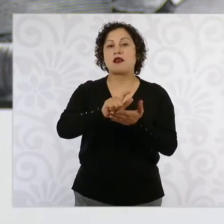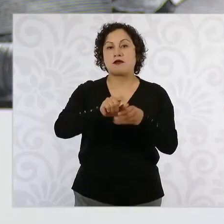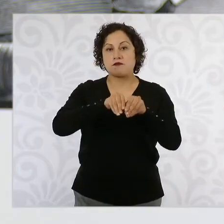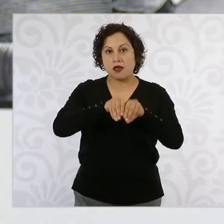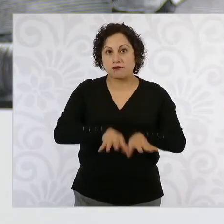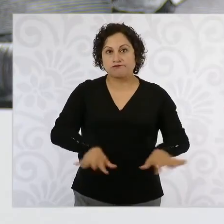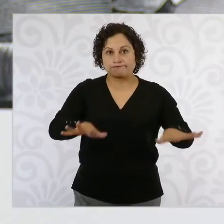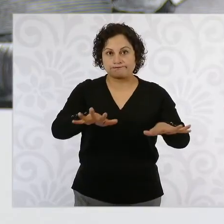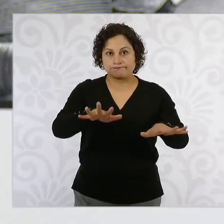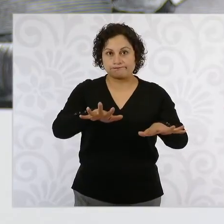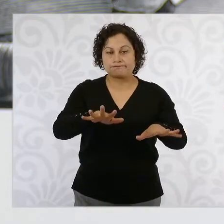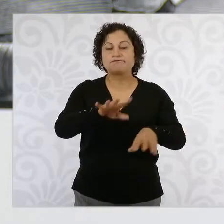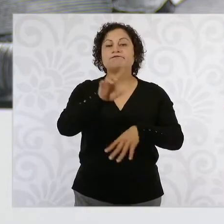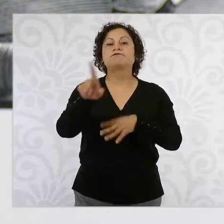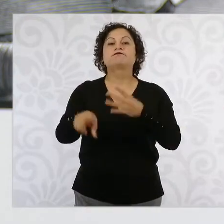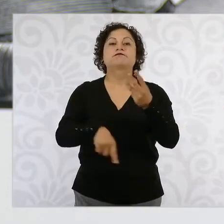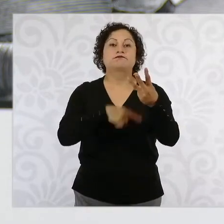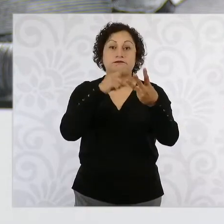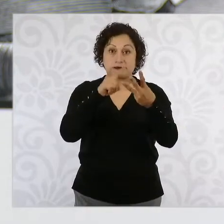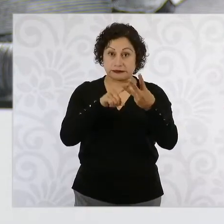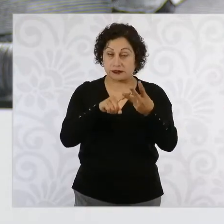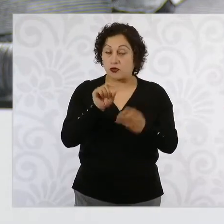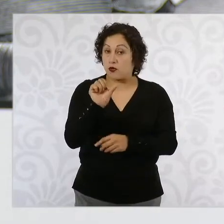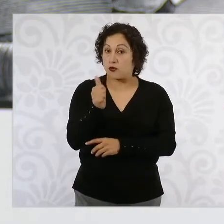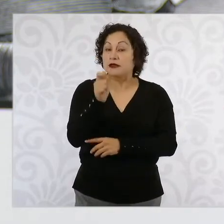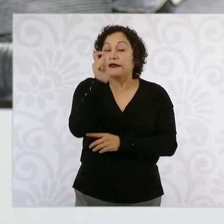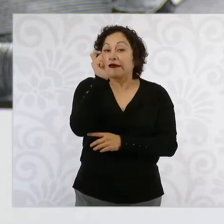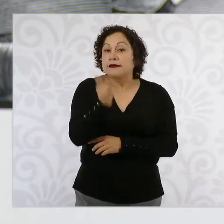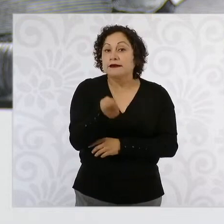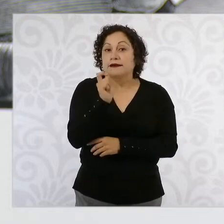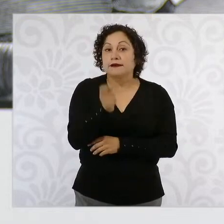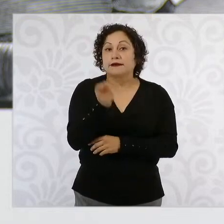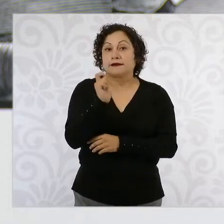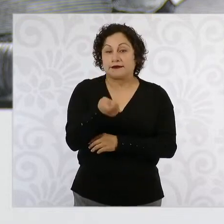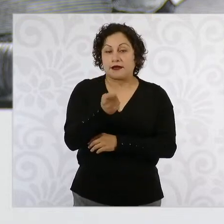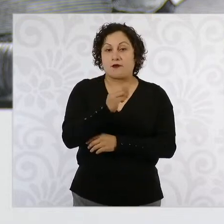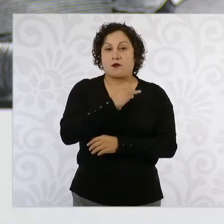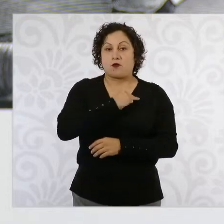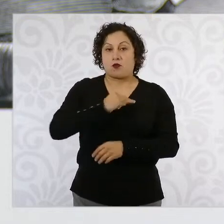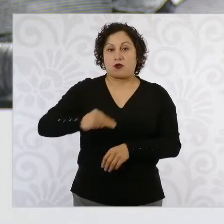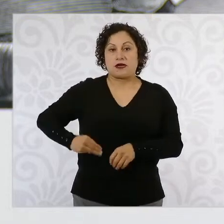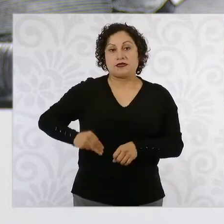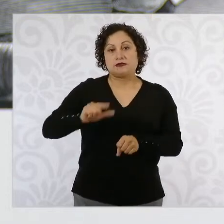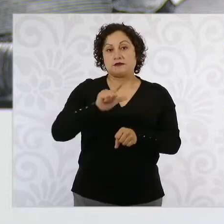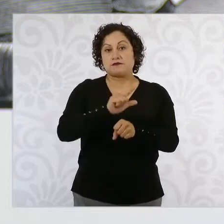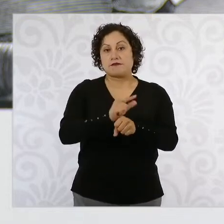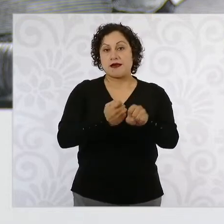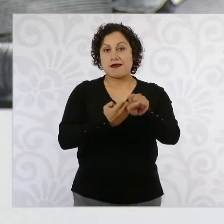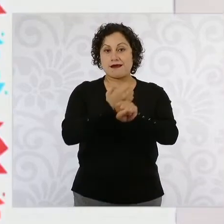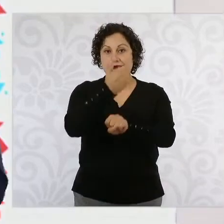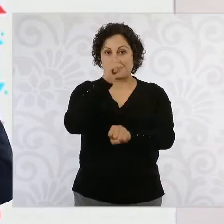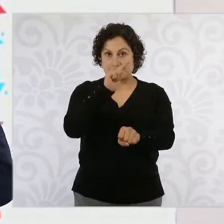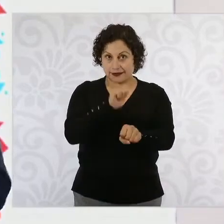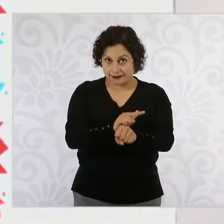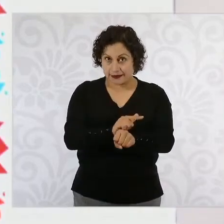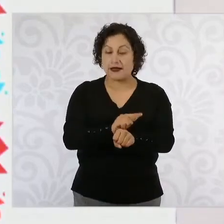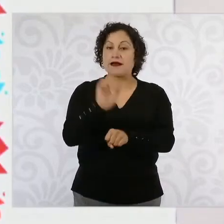la tercera que es juntar los recursos municipales estatales y federales para que podamos hacer un